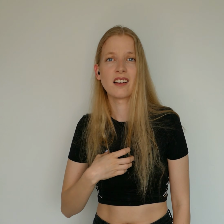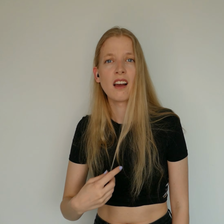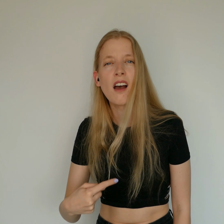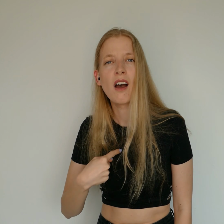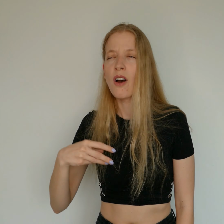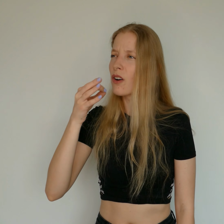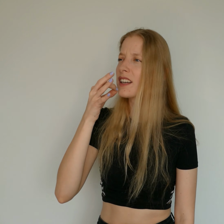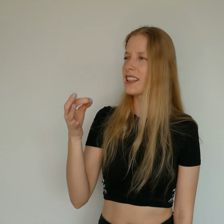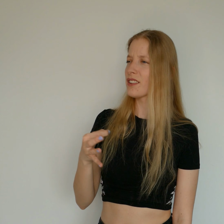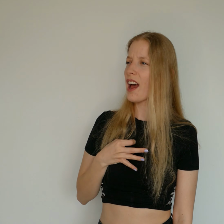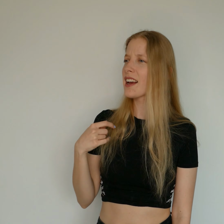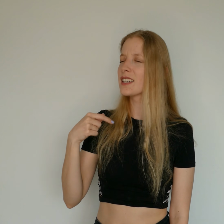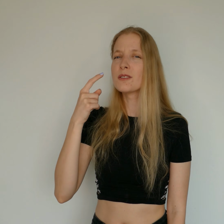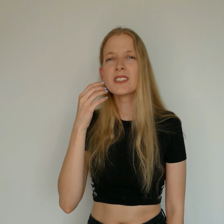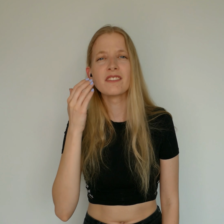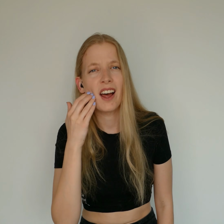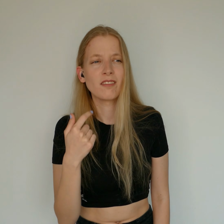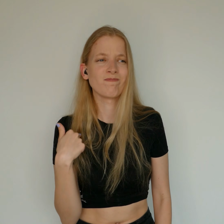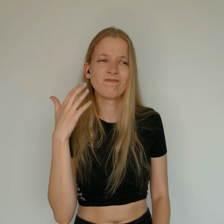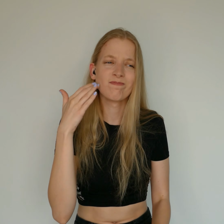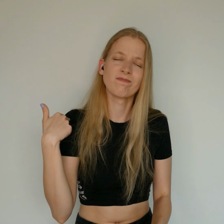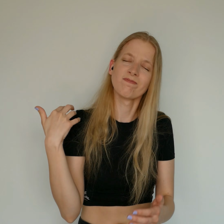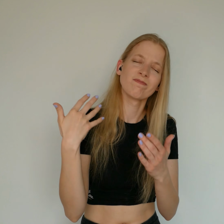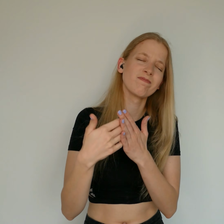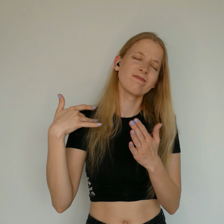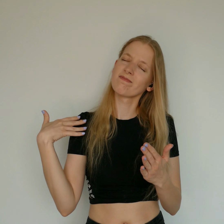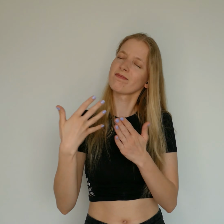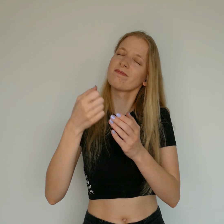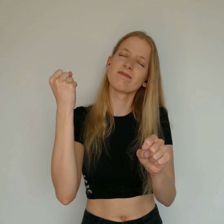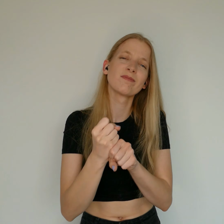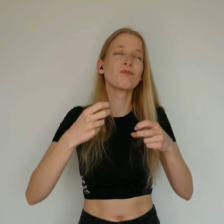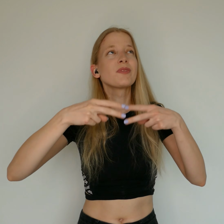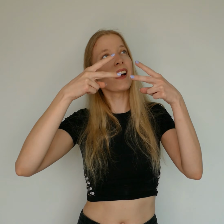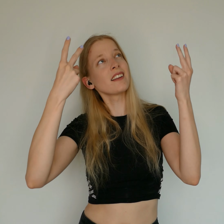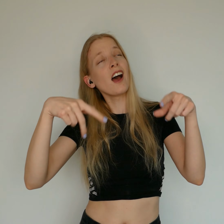Und ich frage mich, wann Werd' ich, werd' ich berühmt sein